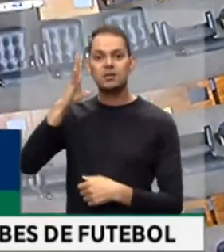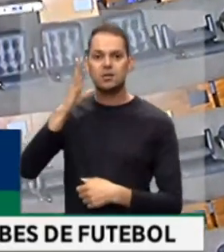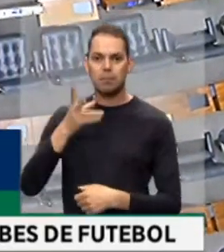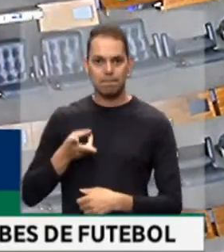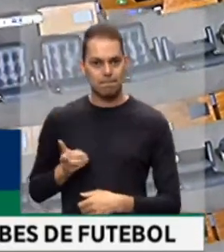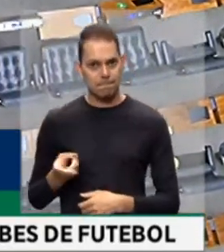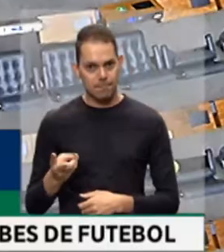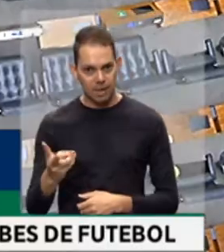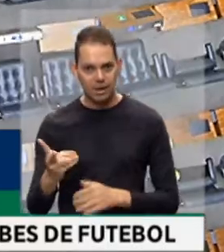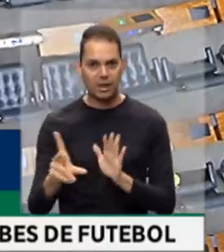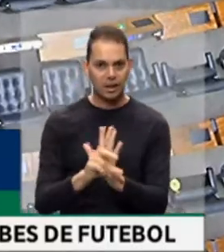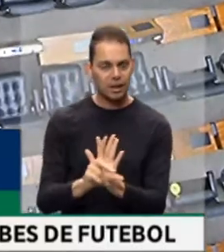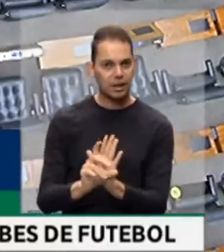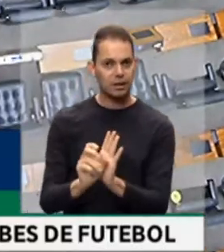SENADO... DEVOLVEU... E A CÂMARA ESTÁ DECIDINDO SE ELA